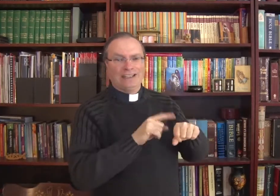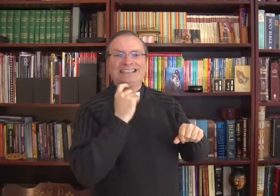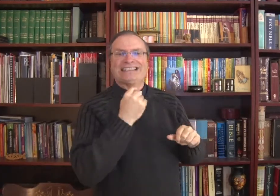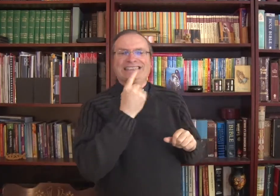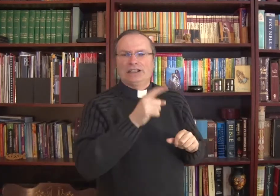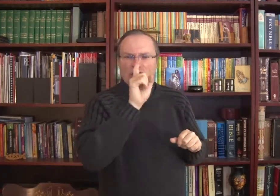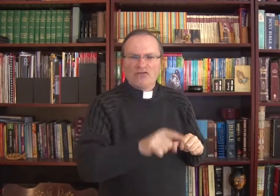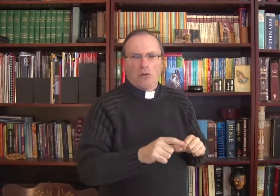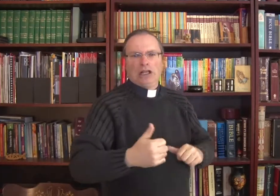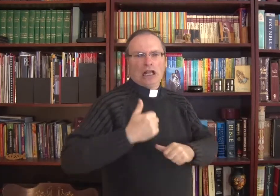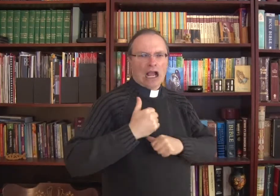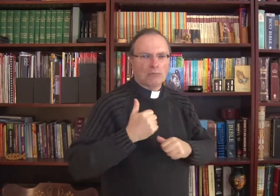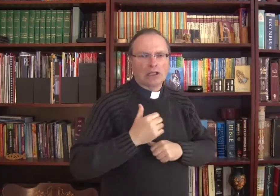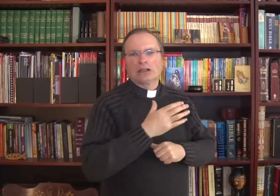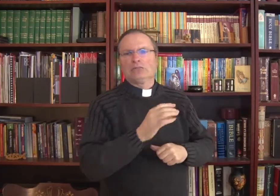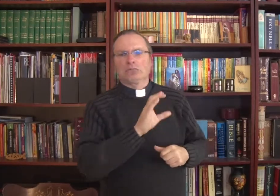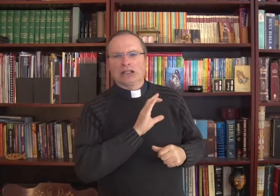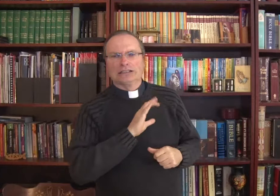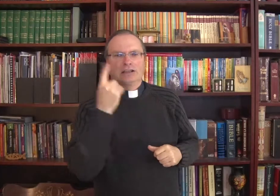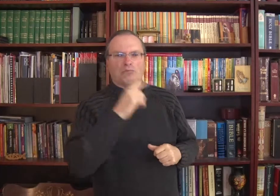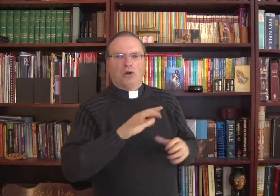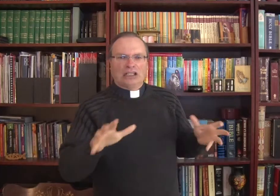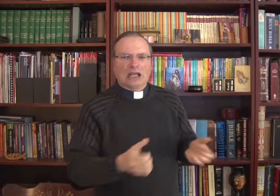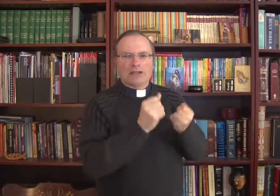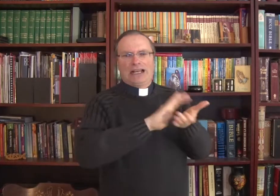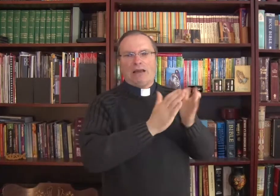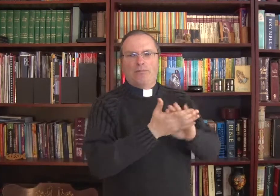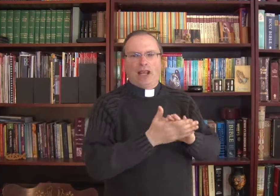qui dit qu’il faut l’armée et la police pour rétablir la paix